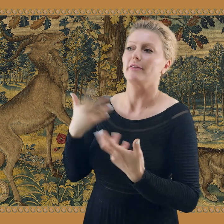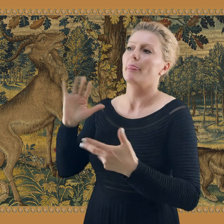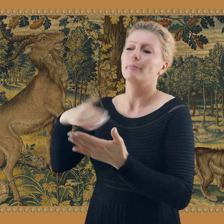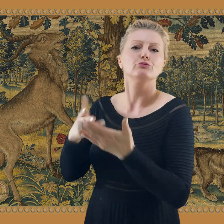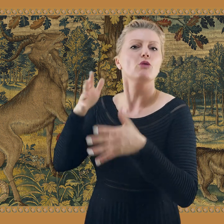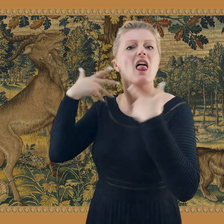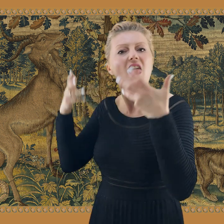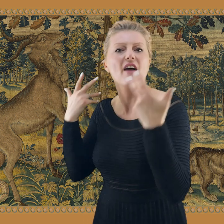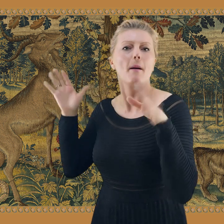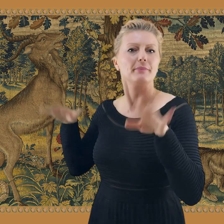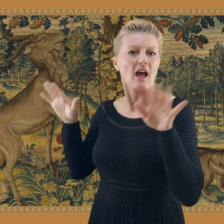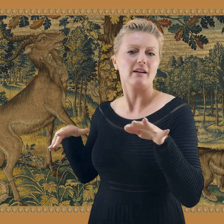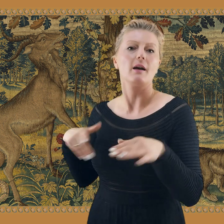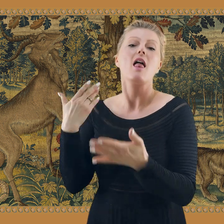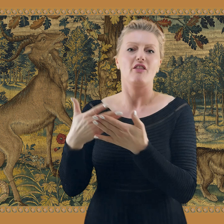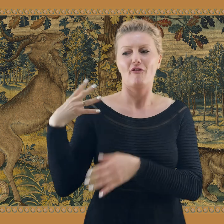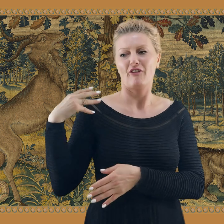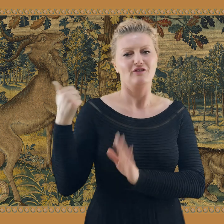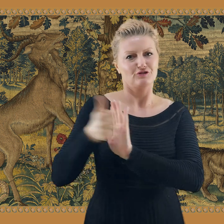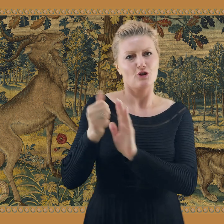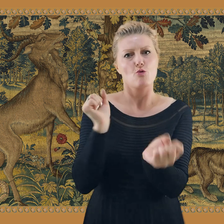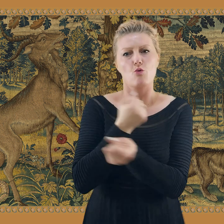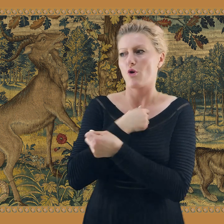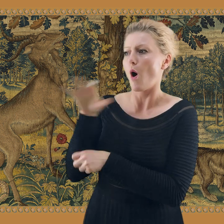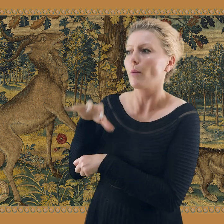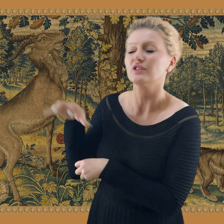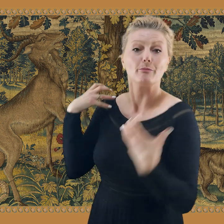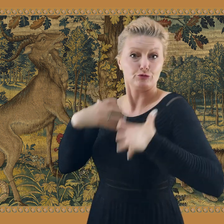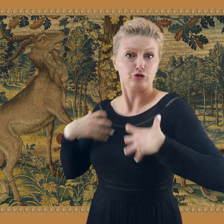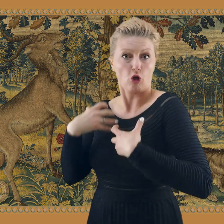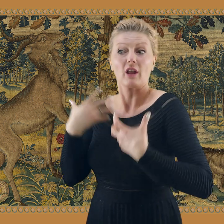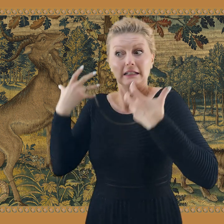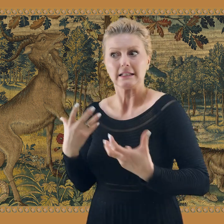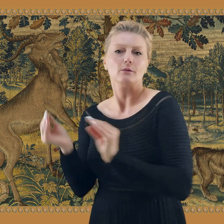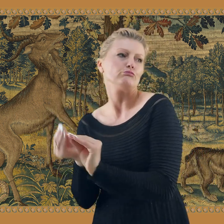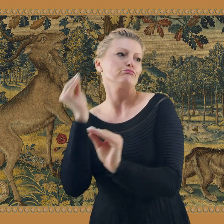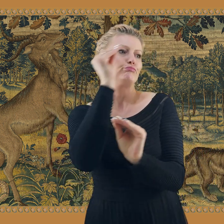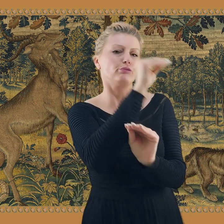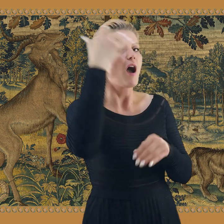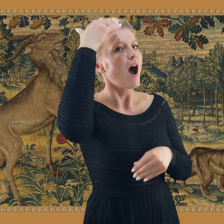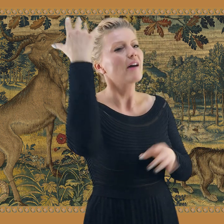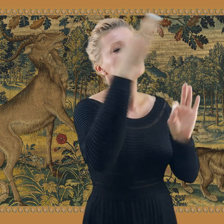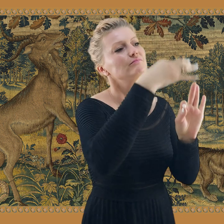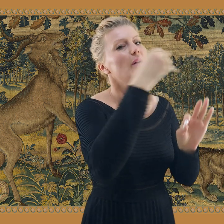Należą do skarbów narodowych. Kolekcja króla Zygmunta Augusta jest największym na świecie zbiorem tego typu tkanin.